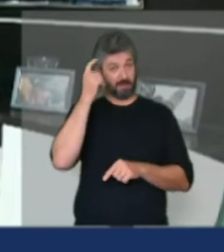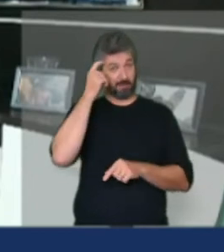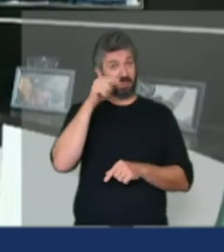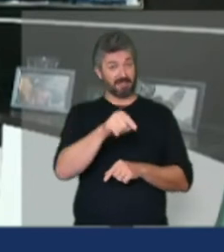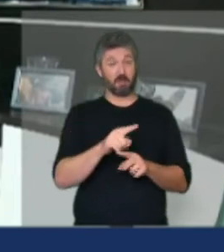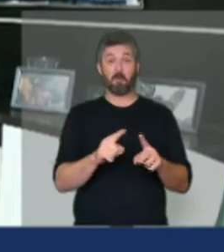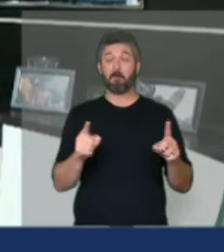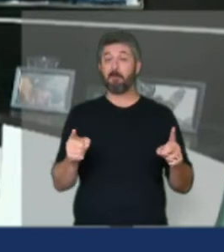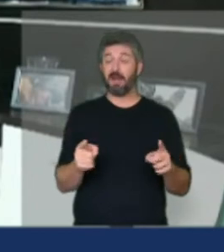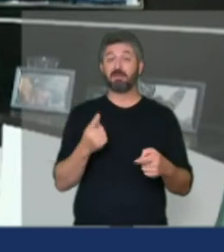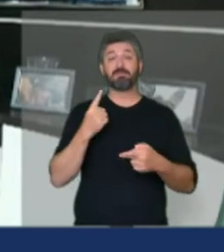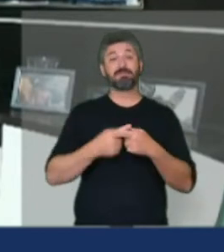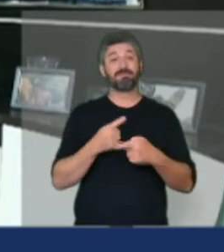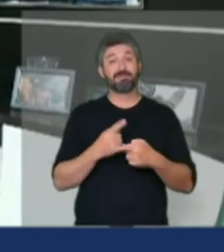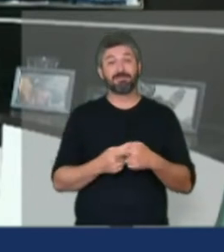MAS É PORQUE... MANTER A EMPRESA CORREIOS NO ESTADO